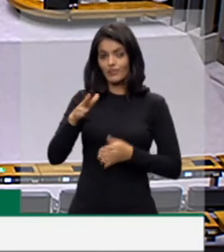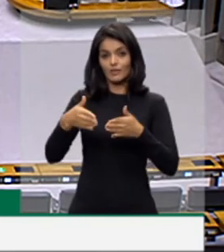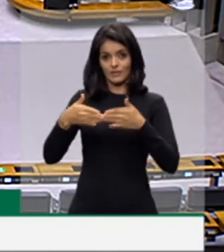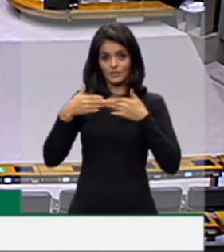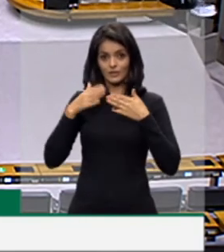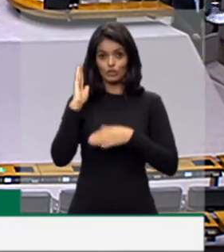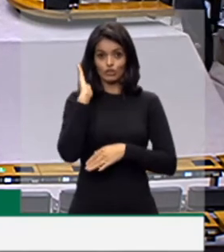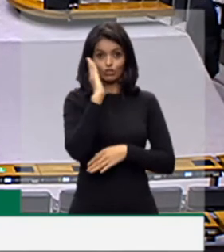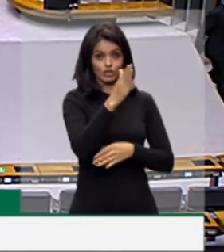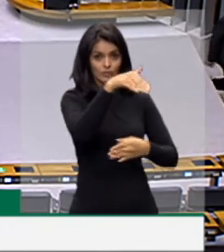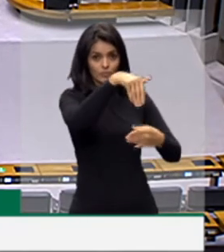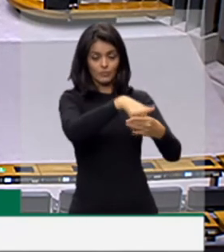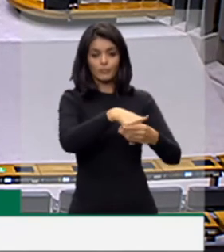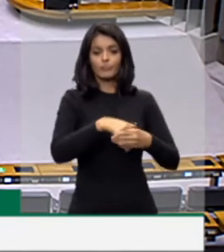PRESIDENTE COM A PALAVRA O NOBRE RELATOR, DEPUTADO LÉO